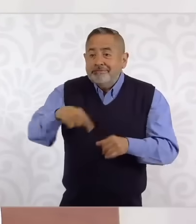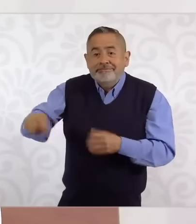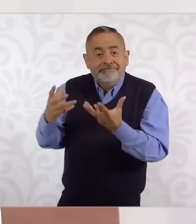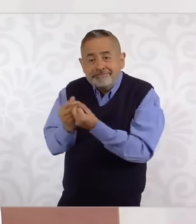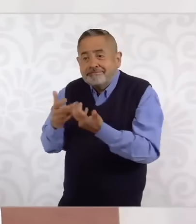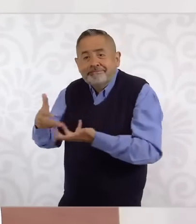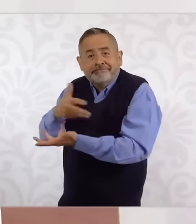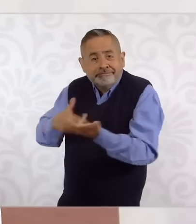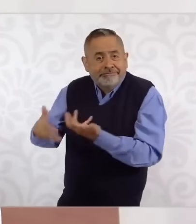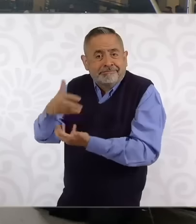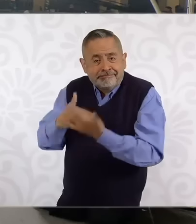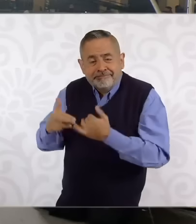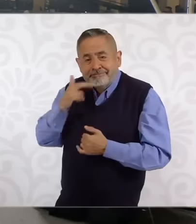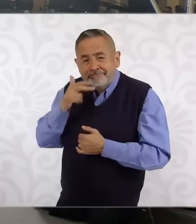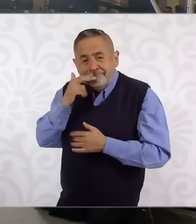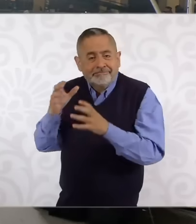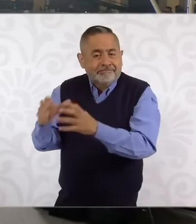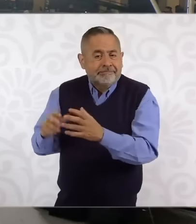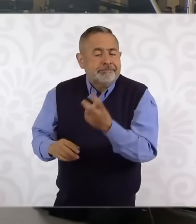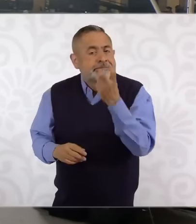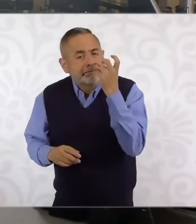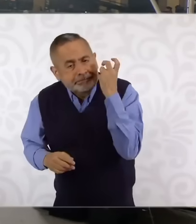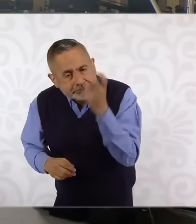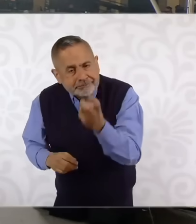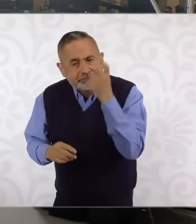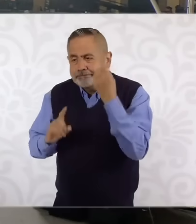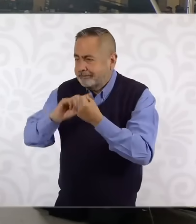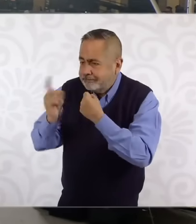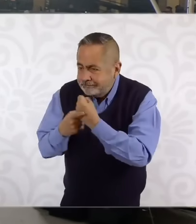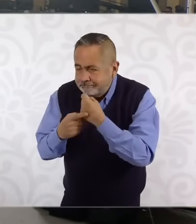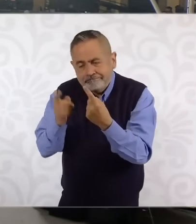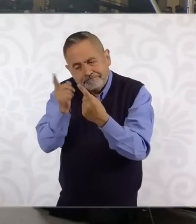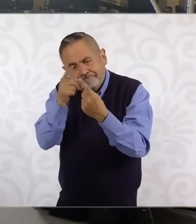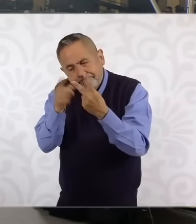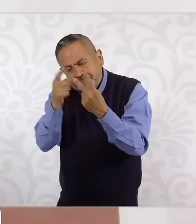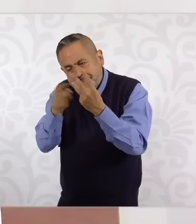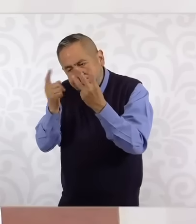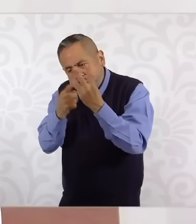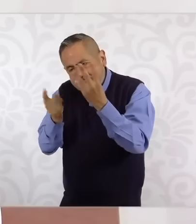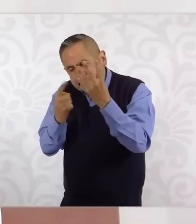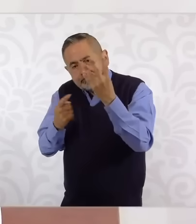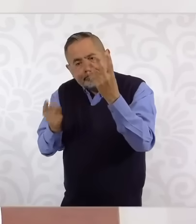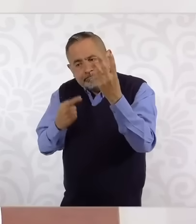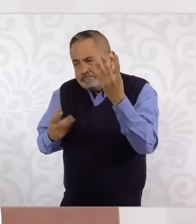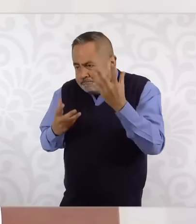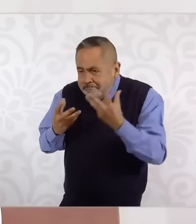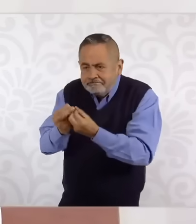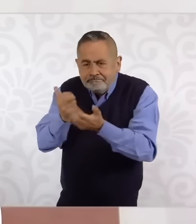Entonces, e a eso nos referimos con atención a las causas y los jóvenes, particularmente las y